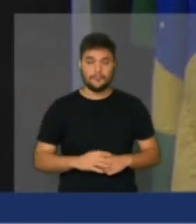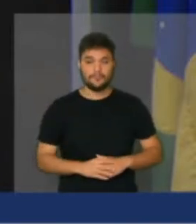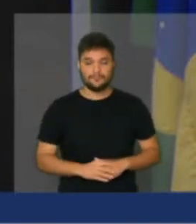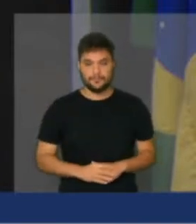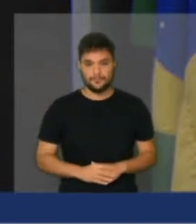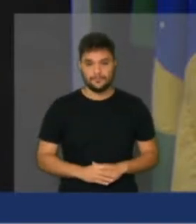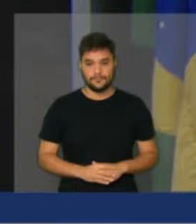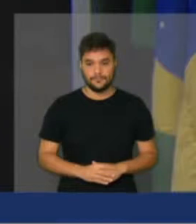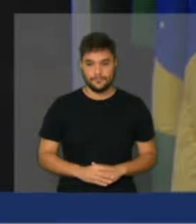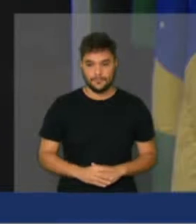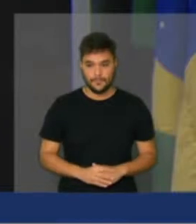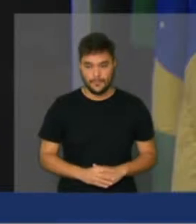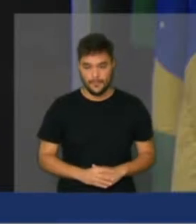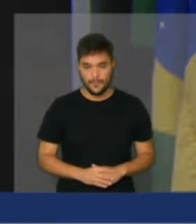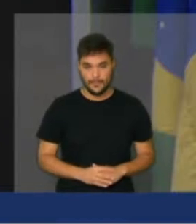UNIÃO, ESTADOS E MUNICÍPIOS.